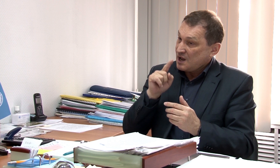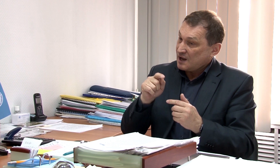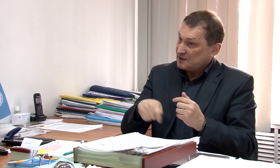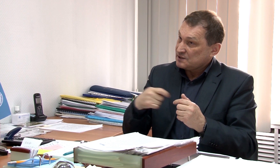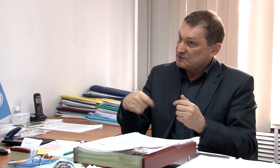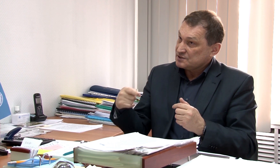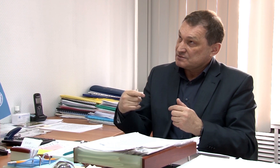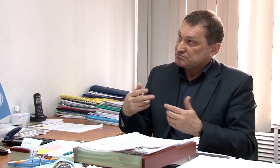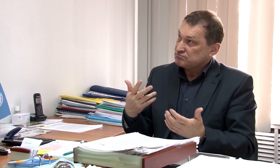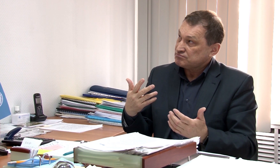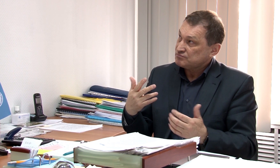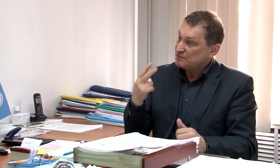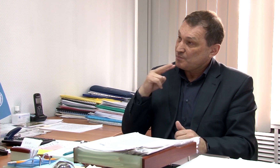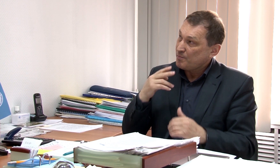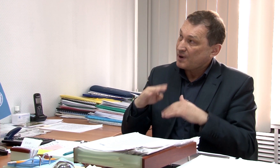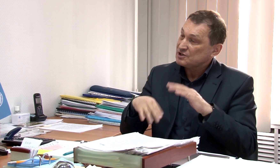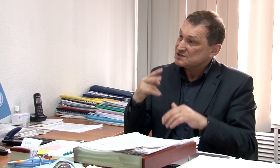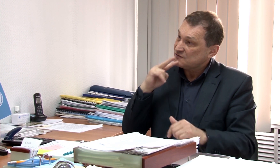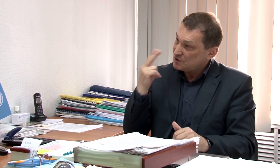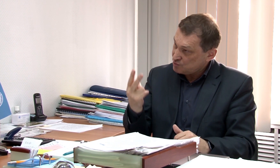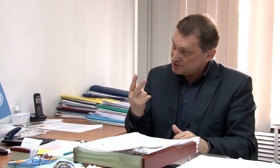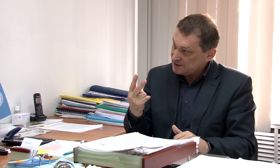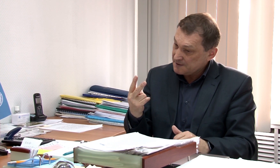Она длилась практически два года.